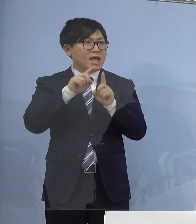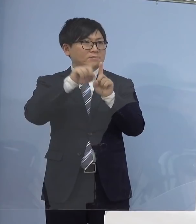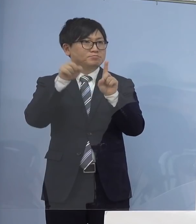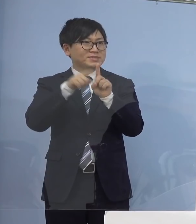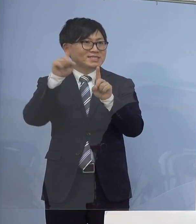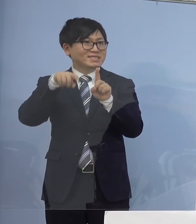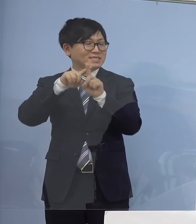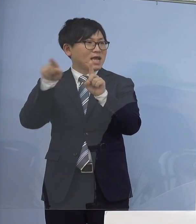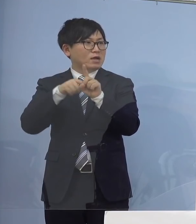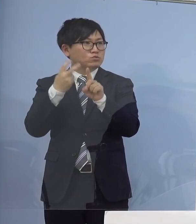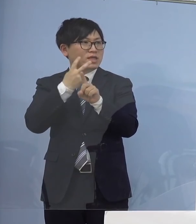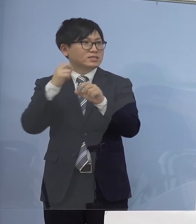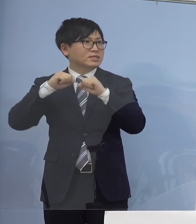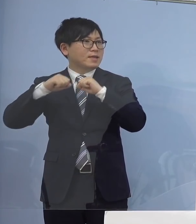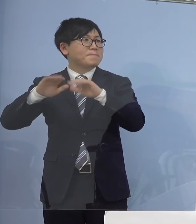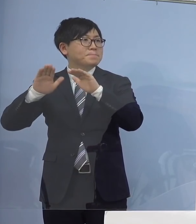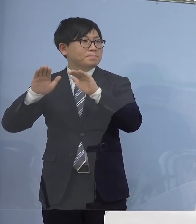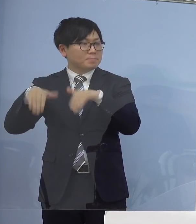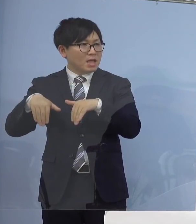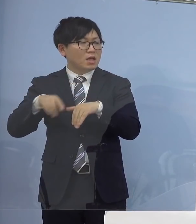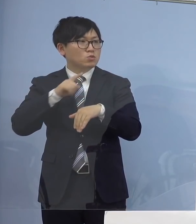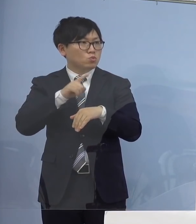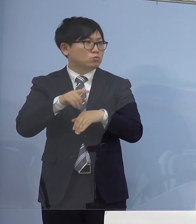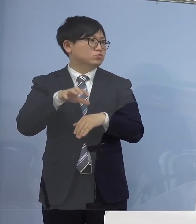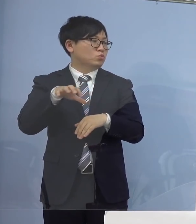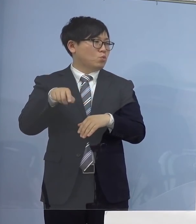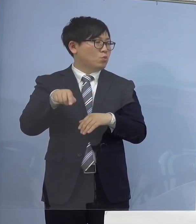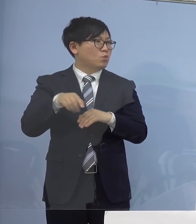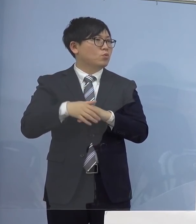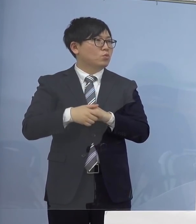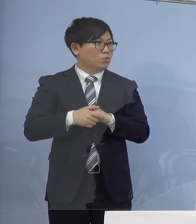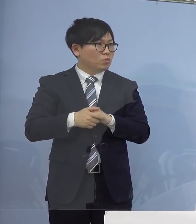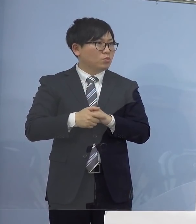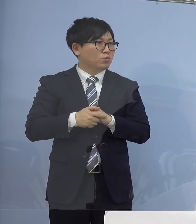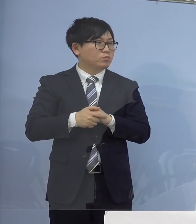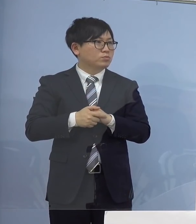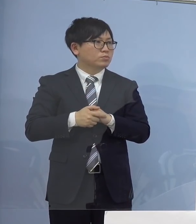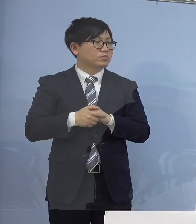さらにこの最初の2つのカテゴリーに 関係する濃厚接触者